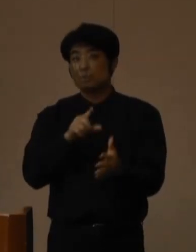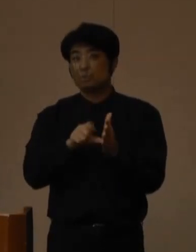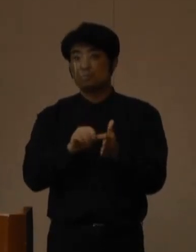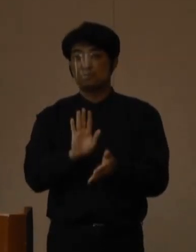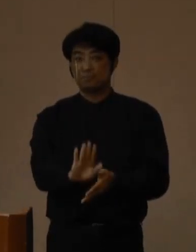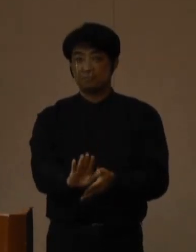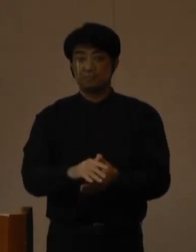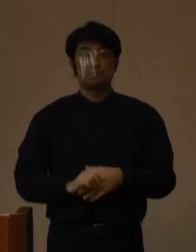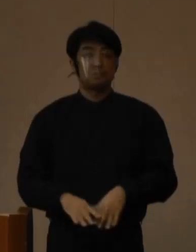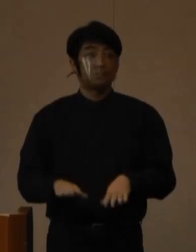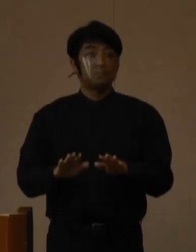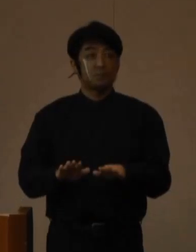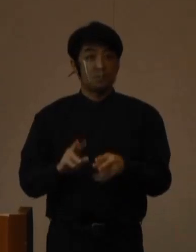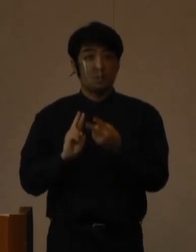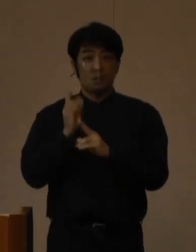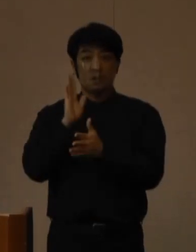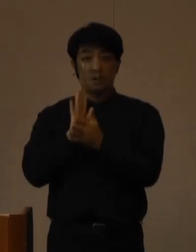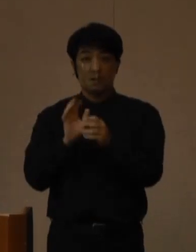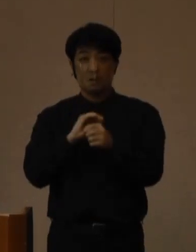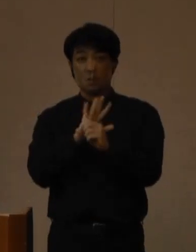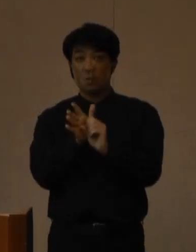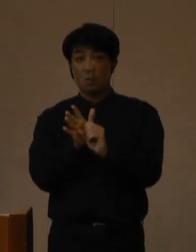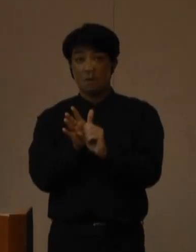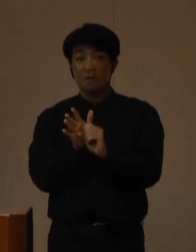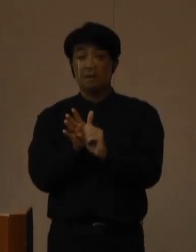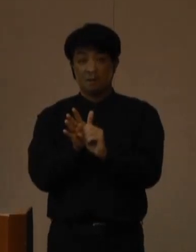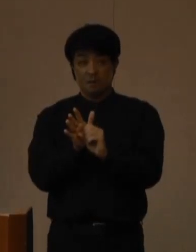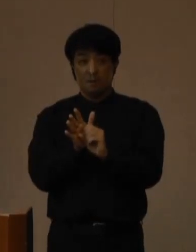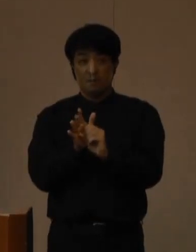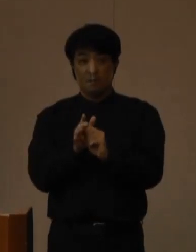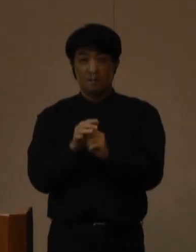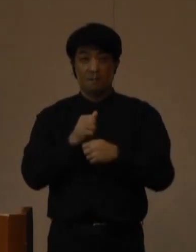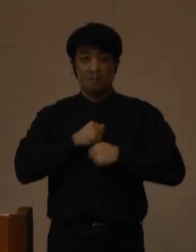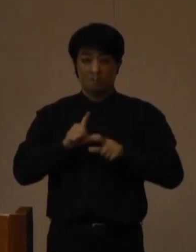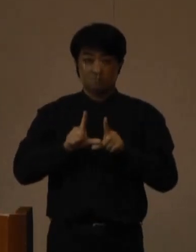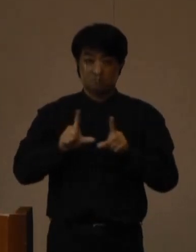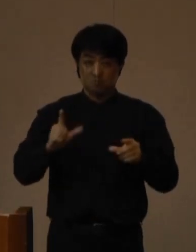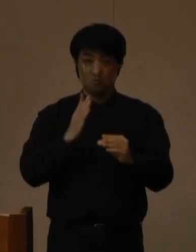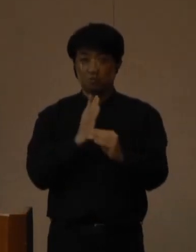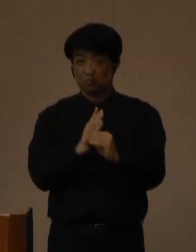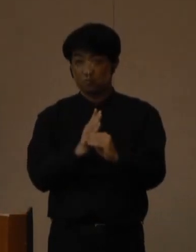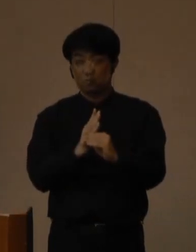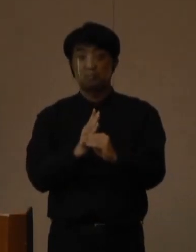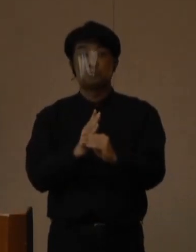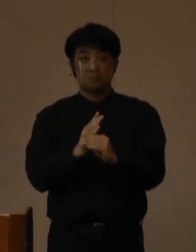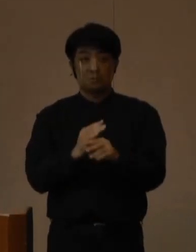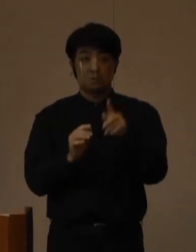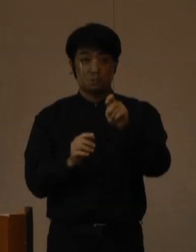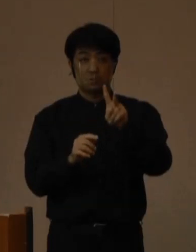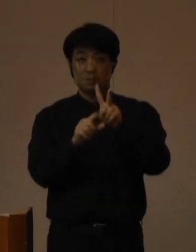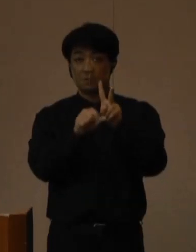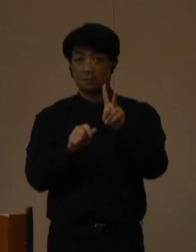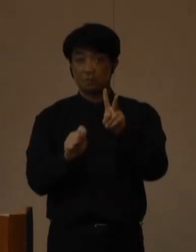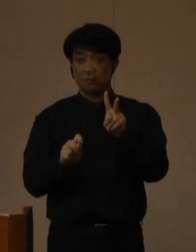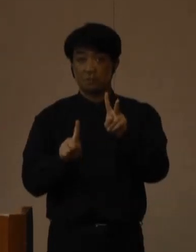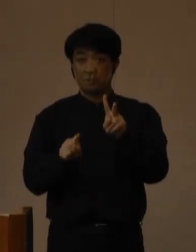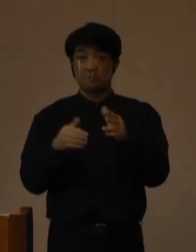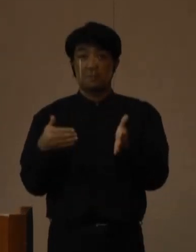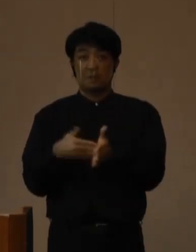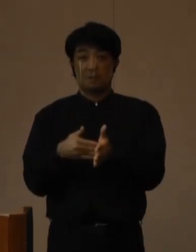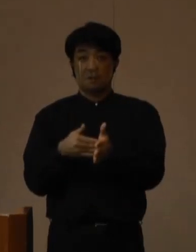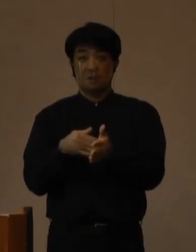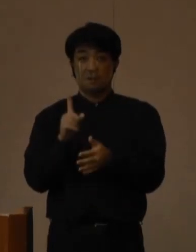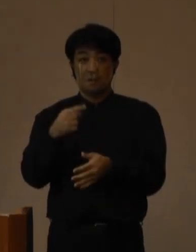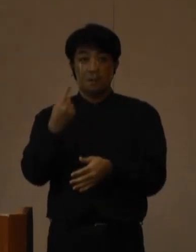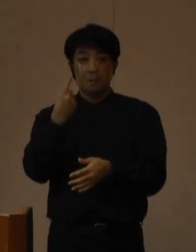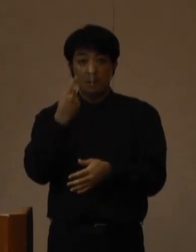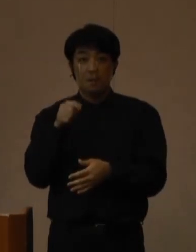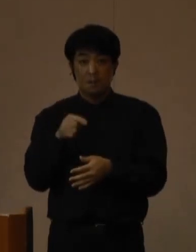現在、沖縄コロナ警報を引き続き発出中であり、12月11日までは第1弾の集中実施期間として